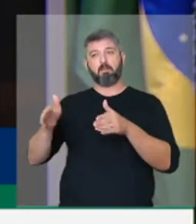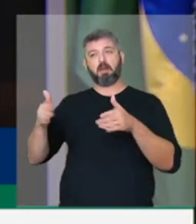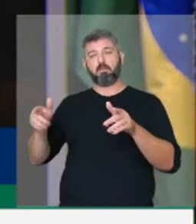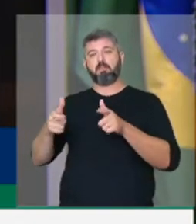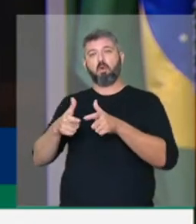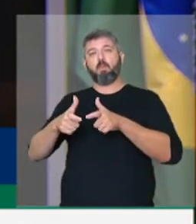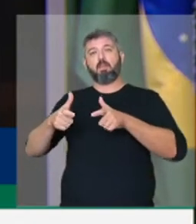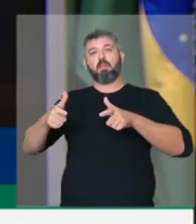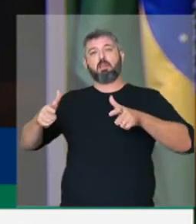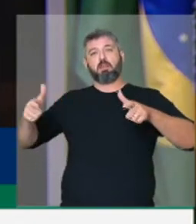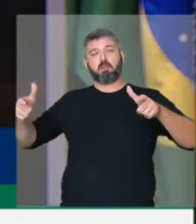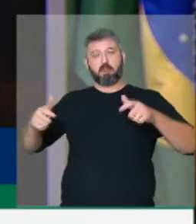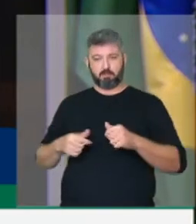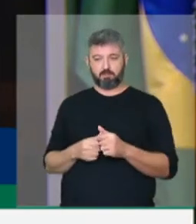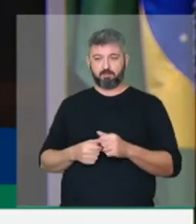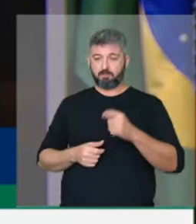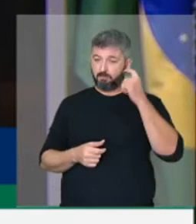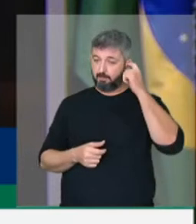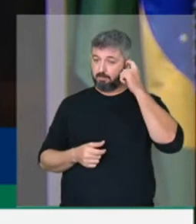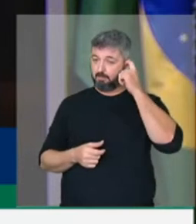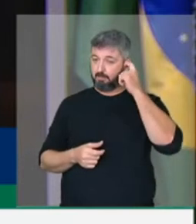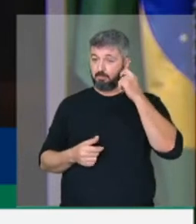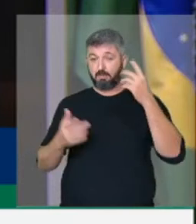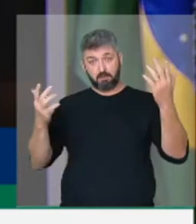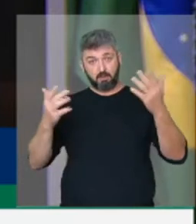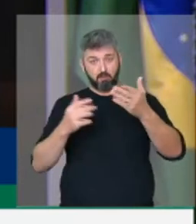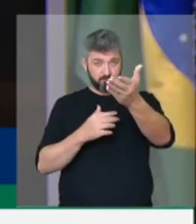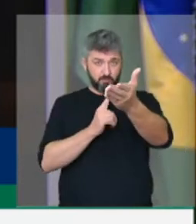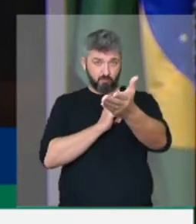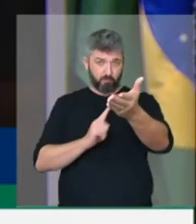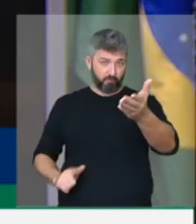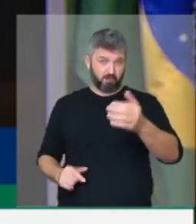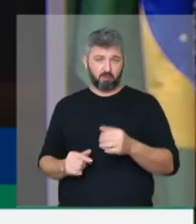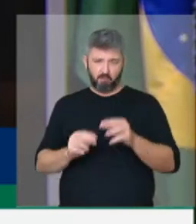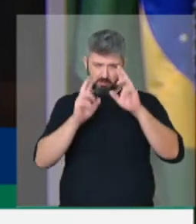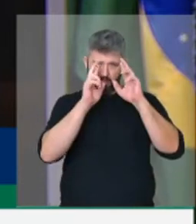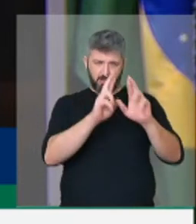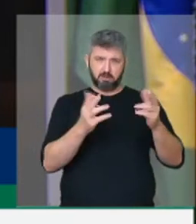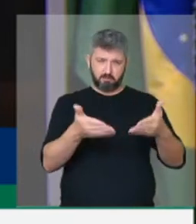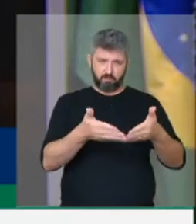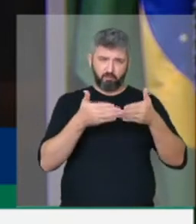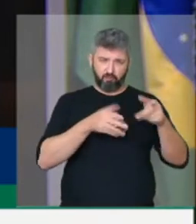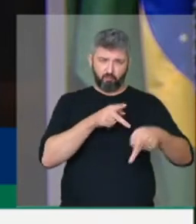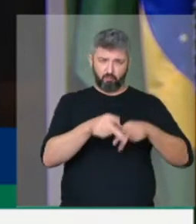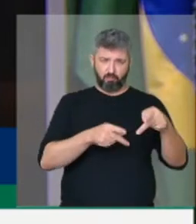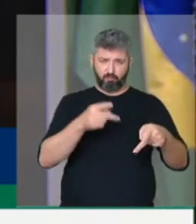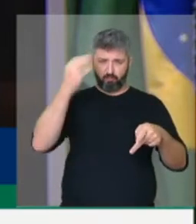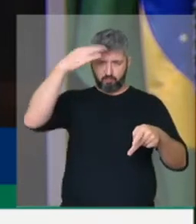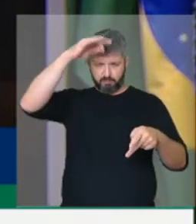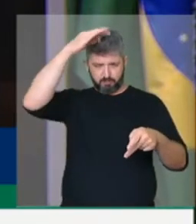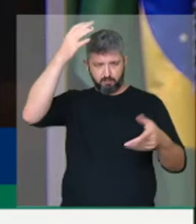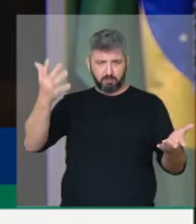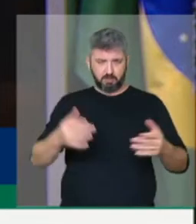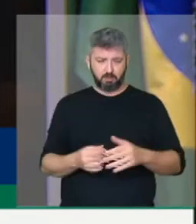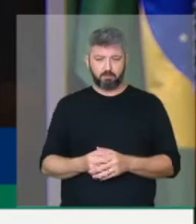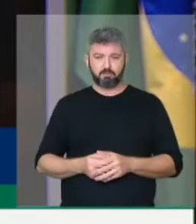UTI E VÃO SER ABERTOS GRADATIVAMENTE MAIS LEITO. ENTÃO, GOVERNADOR, MAIS RESPEITO COM A POPULAÇÃO CAPIXABA. E PARA TERMINAR O